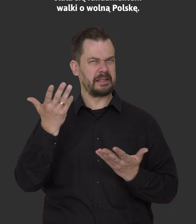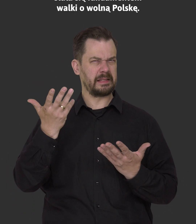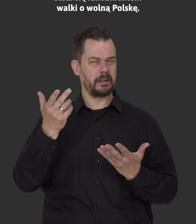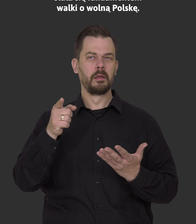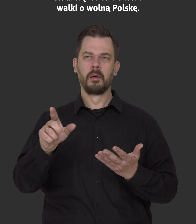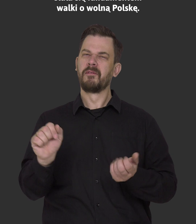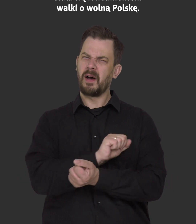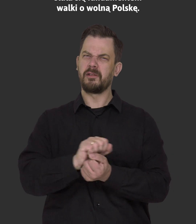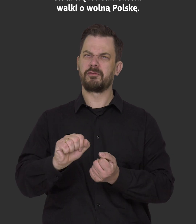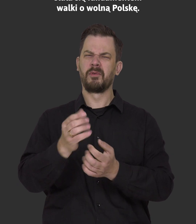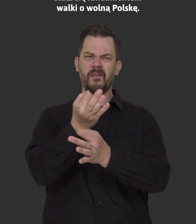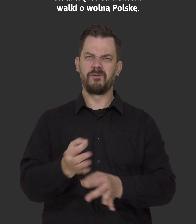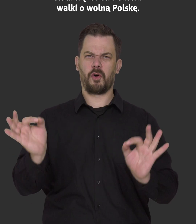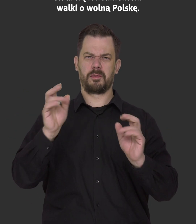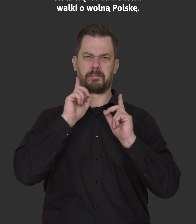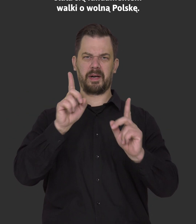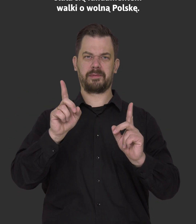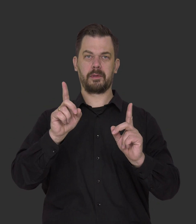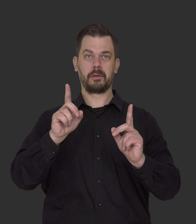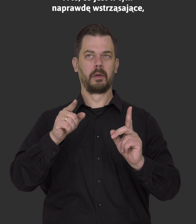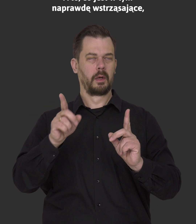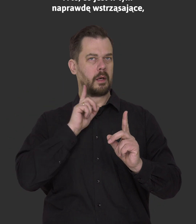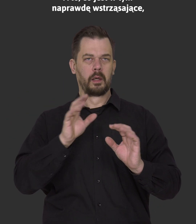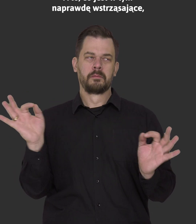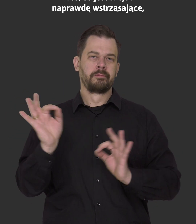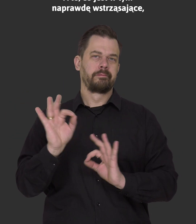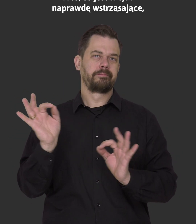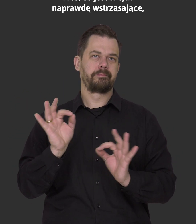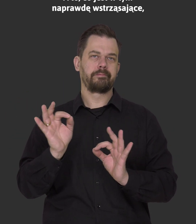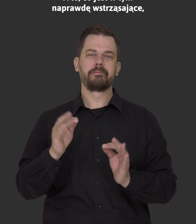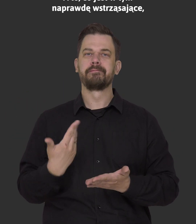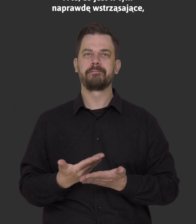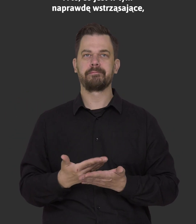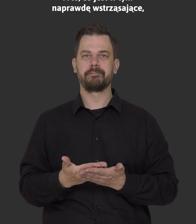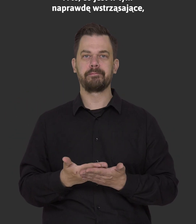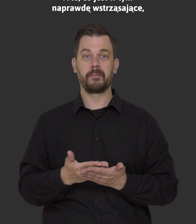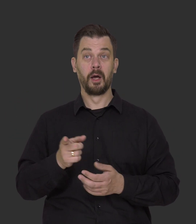stała się fundamentem walki o wolną Polskę. A to, co jest w tym naprawdę wstrząsające,